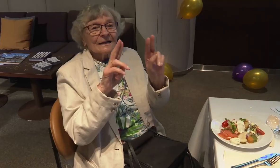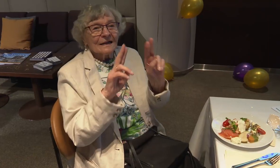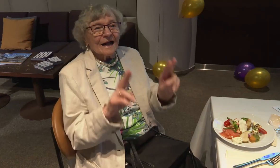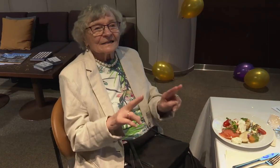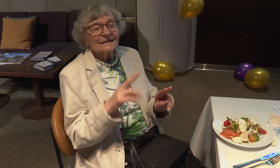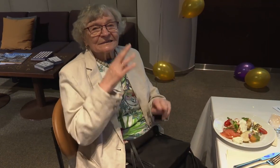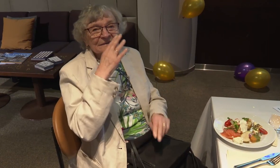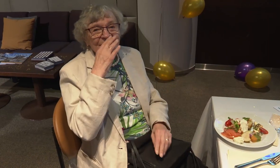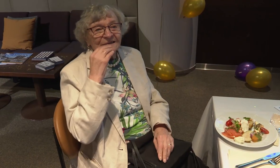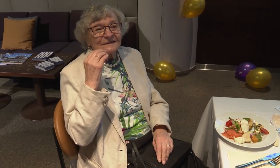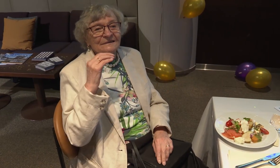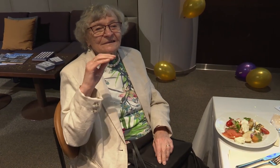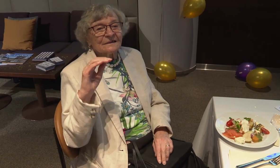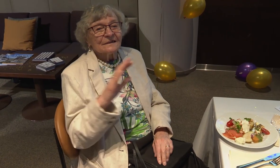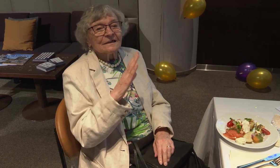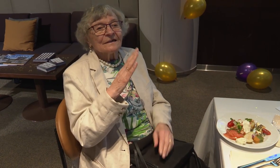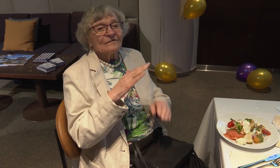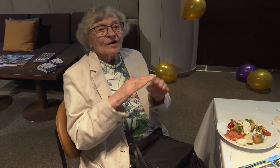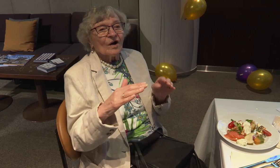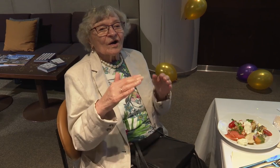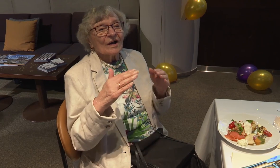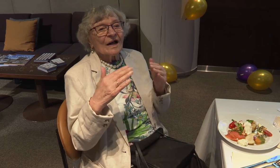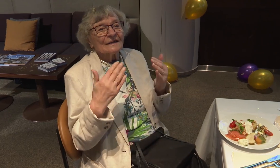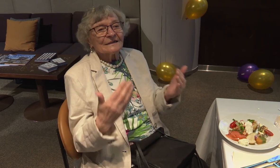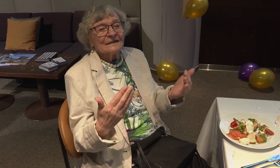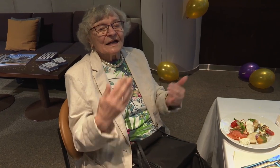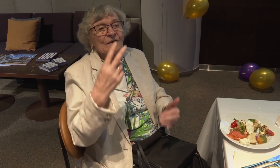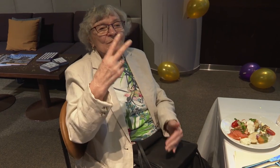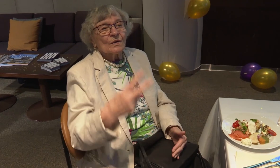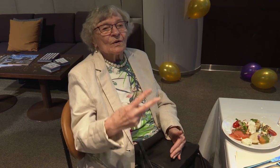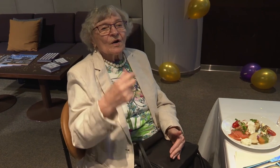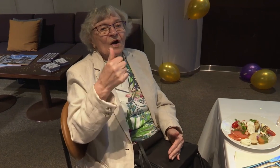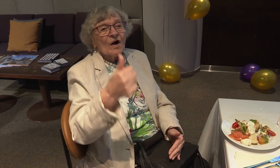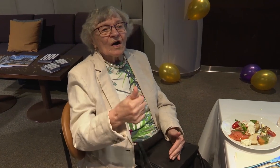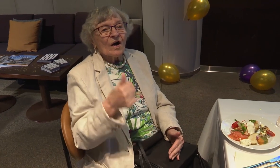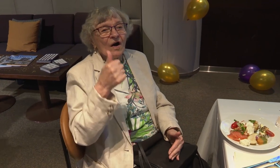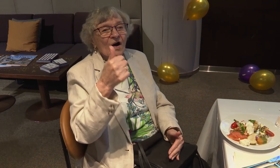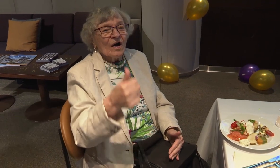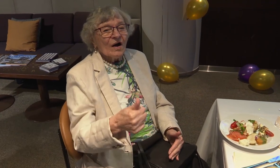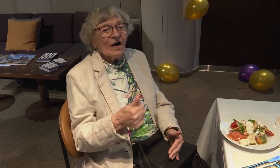Onnea FST:lle, joka täyttää tänään 20 vuotta.